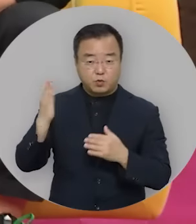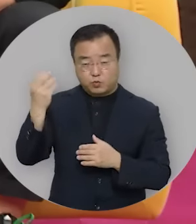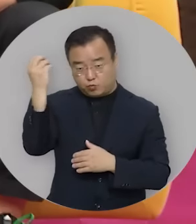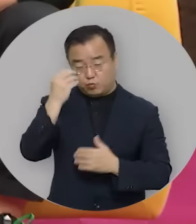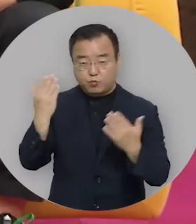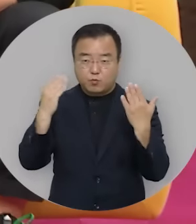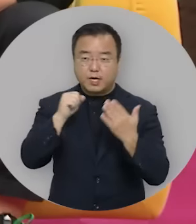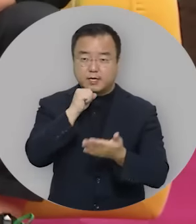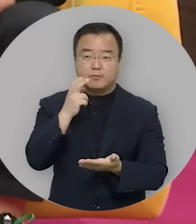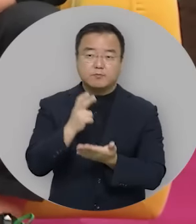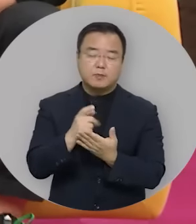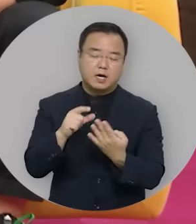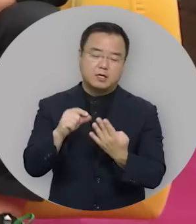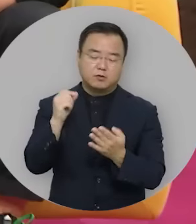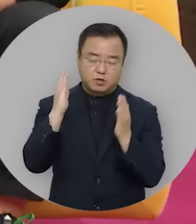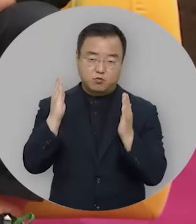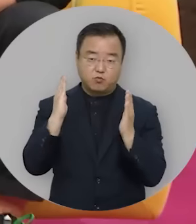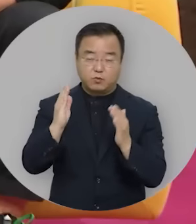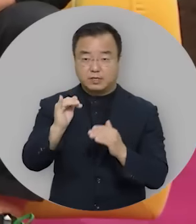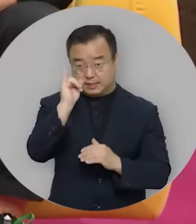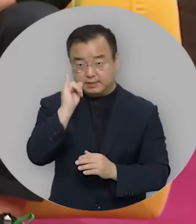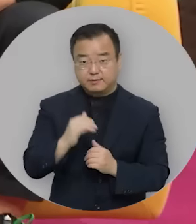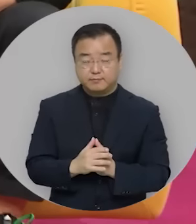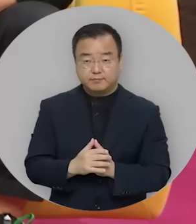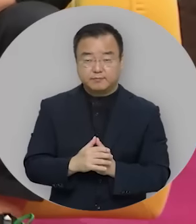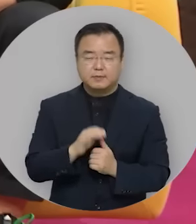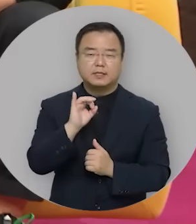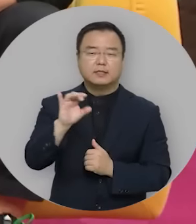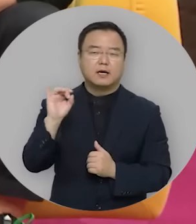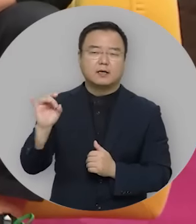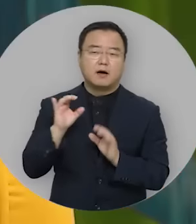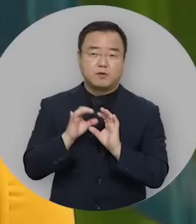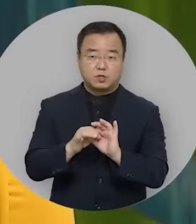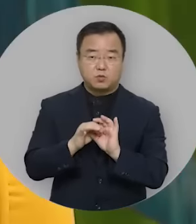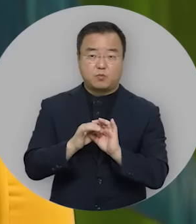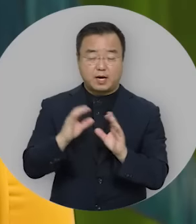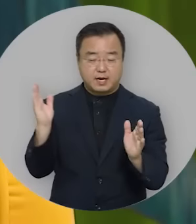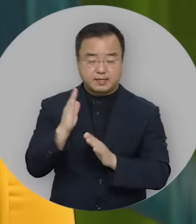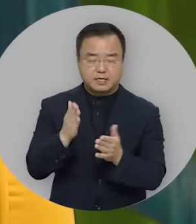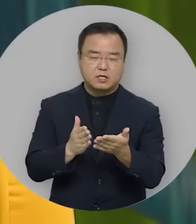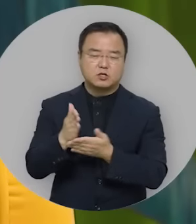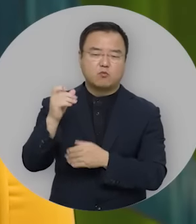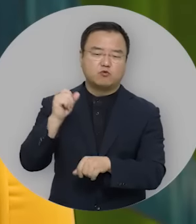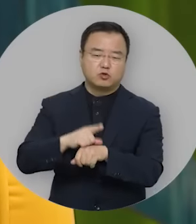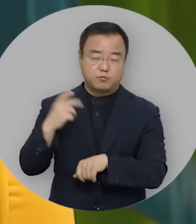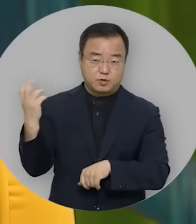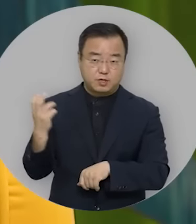고교학점제 선택 수업이라는 게 있습니다. 그 수업을 통해서 학생들의 전문성을 키워나가면서